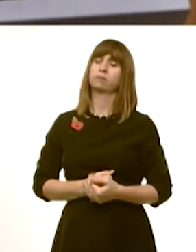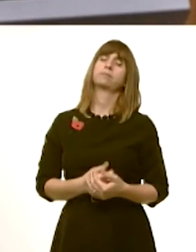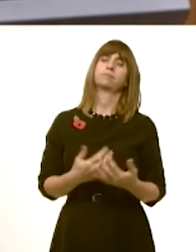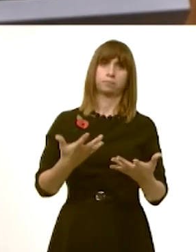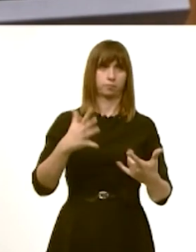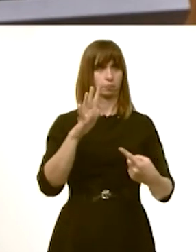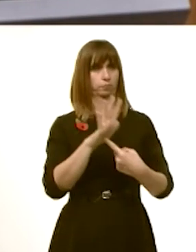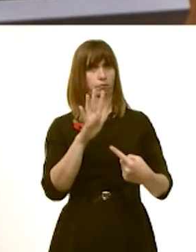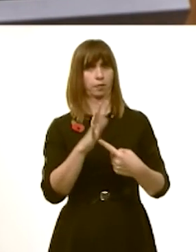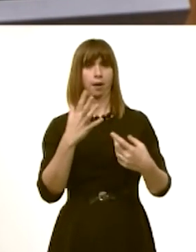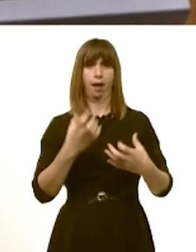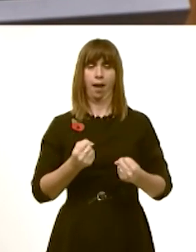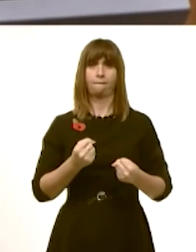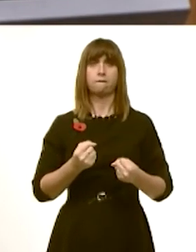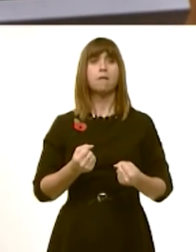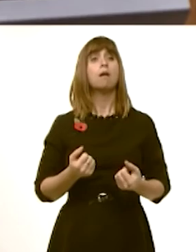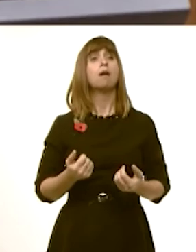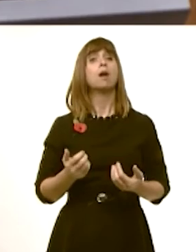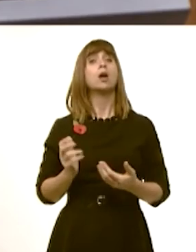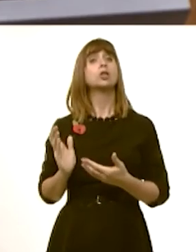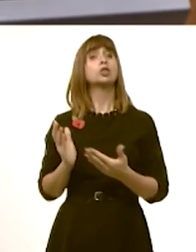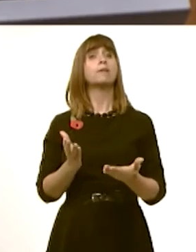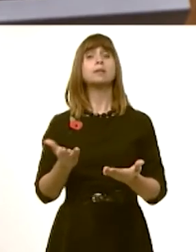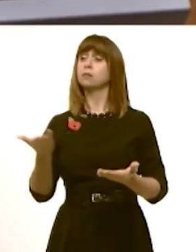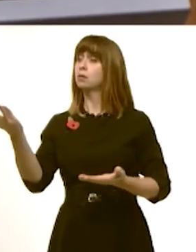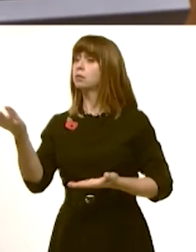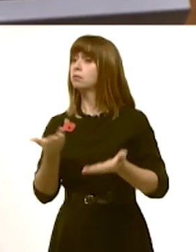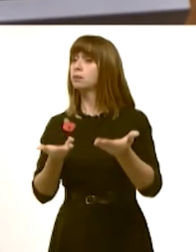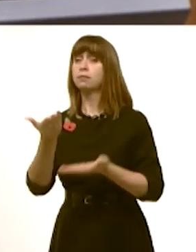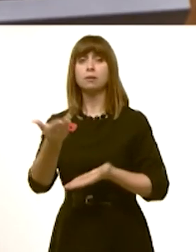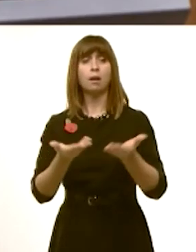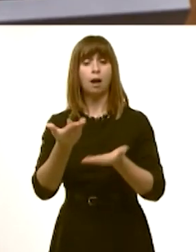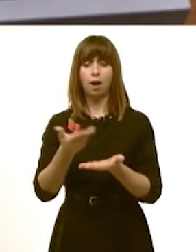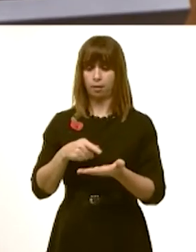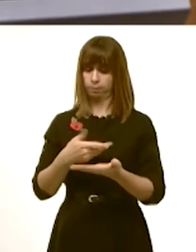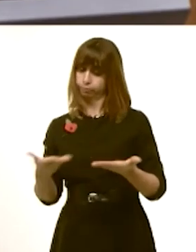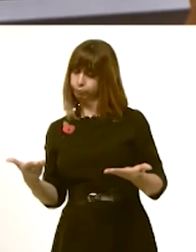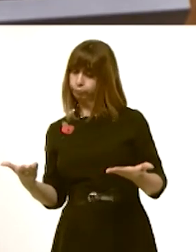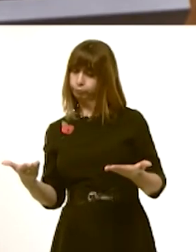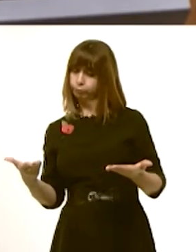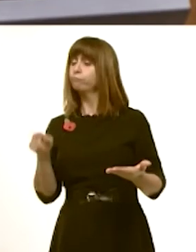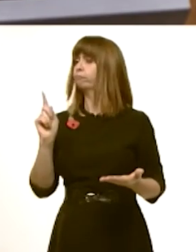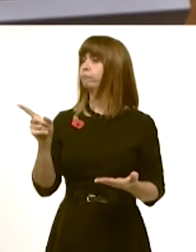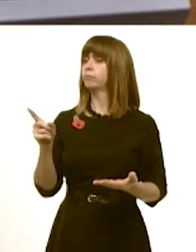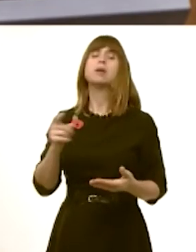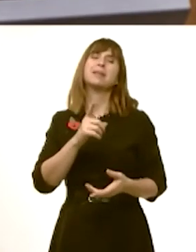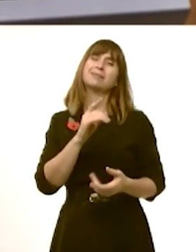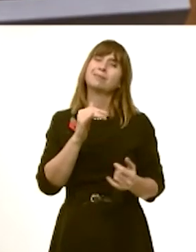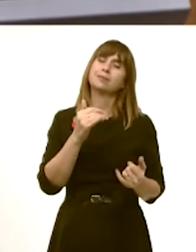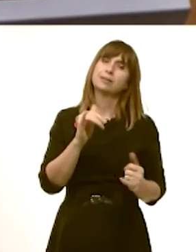Weithiau, wrth gwrs, maeín siepach i gael rhywun i mewn dros dro fel ymgynghorydd na chyflogi rhywun yn llawn amser.